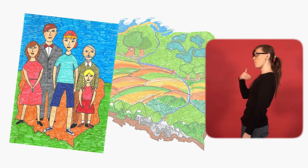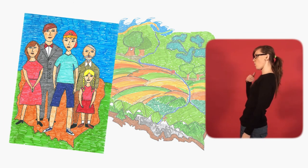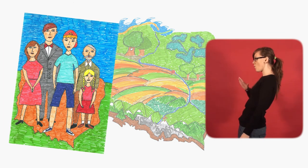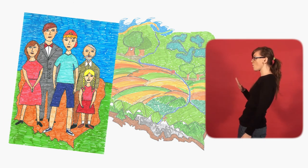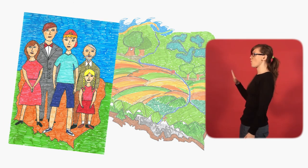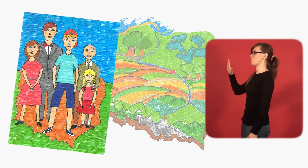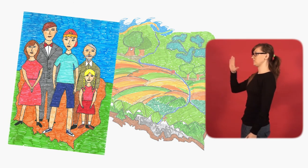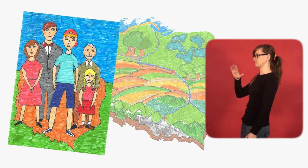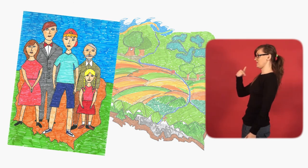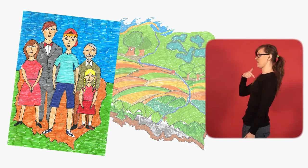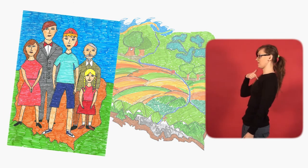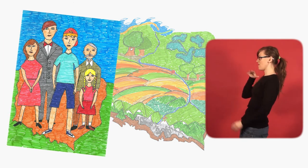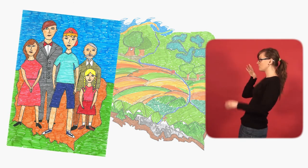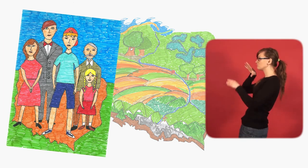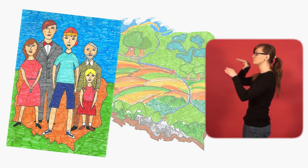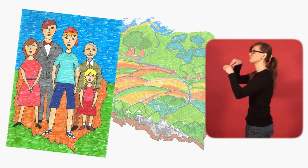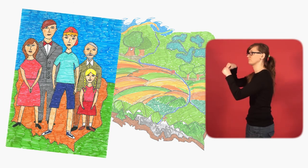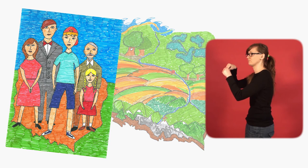Między swemi.